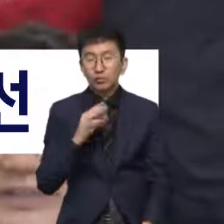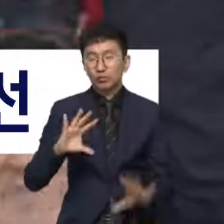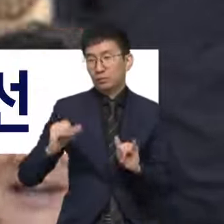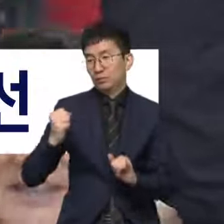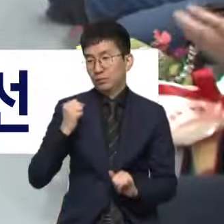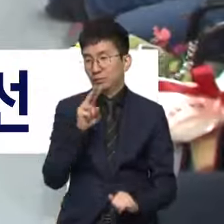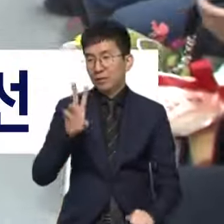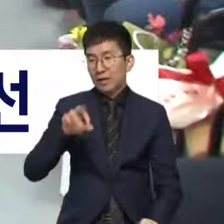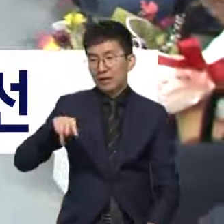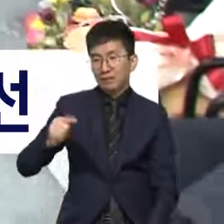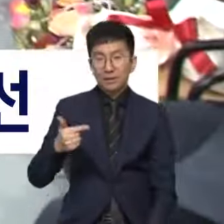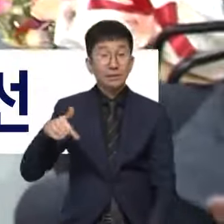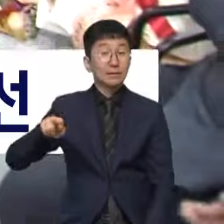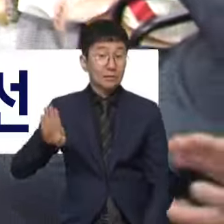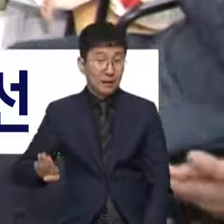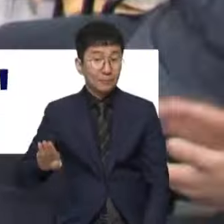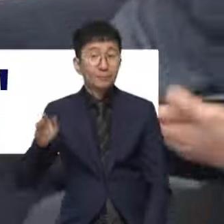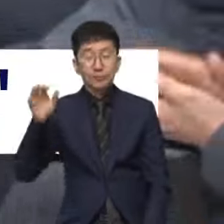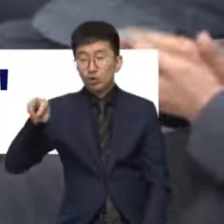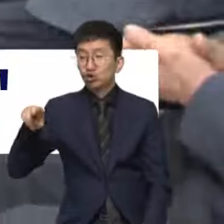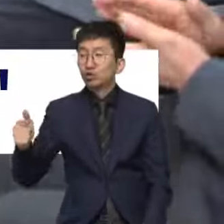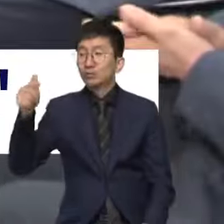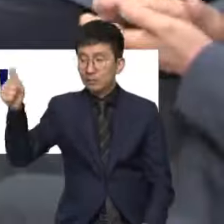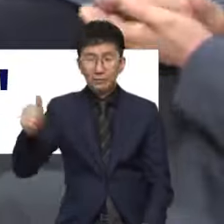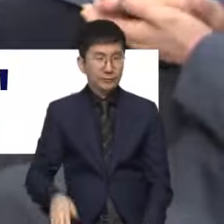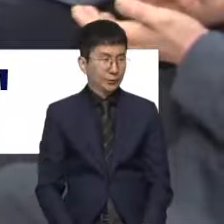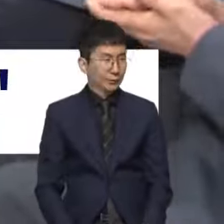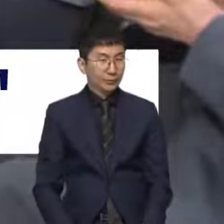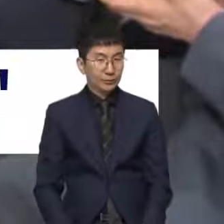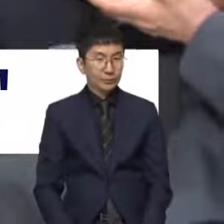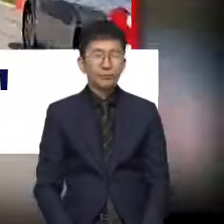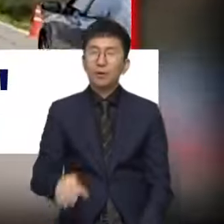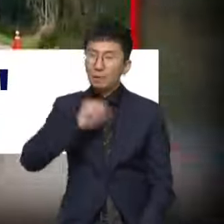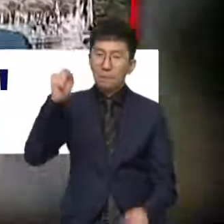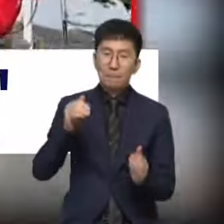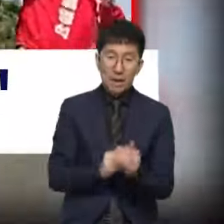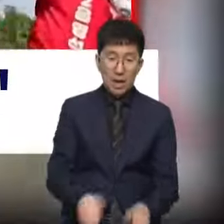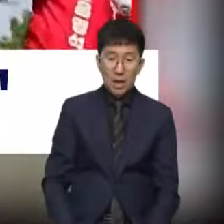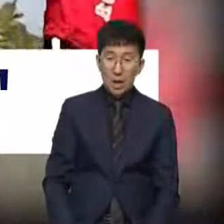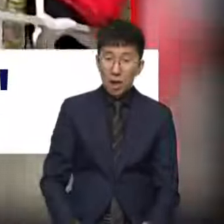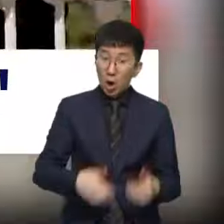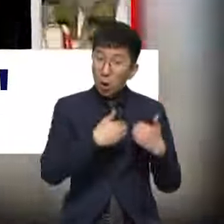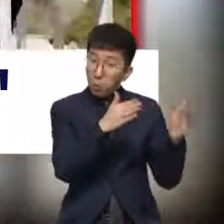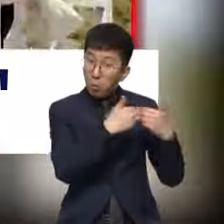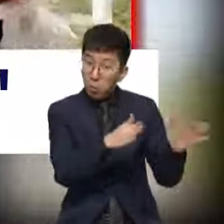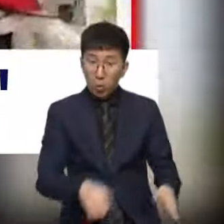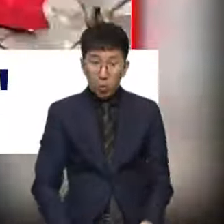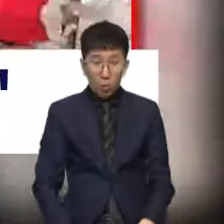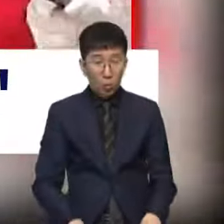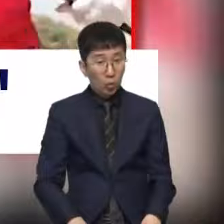당선됐습니다. 민주당은 패륜적 막말로 전직 대통령을 모욕했다며 사퇴를 요구했지만 윤 후보는